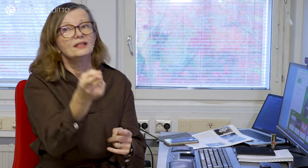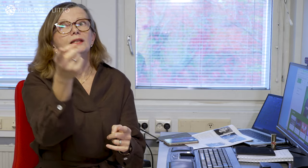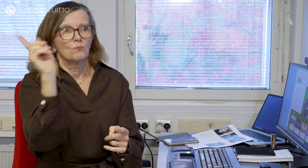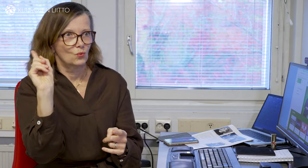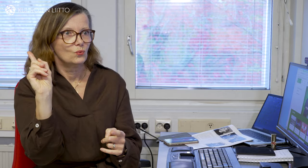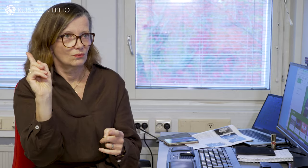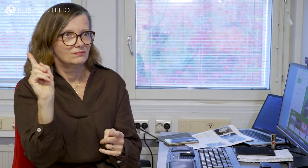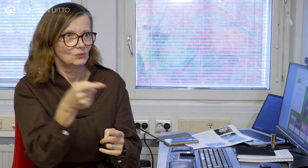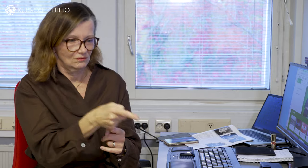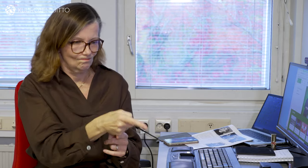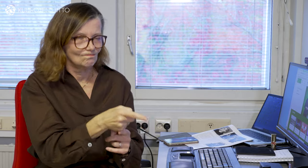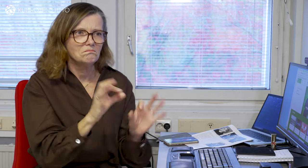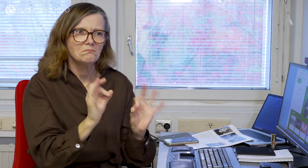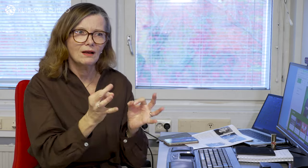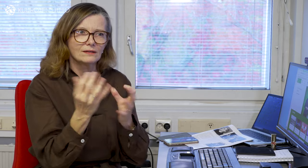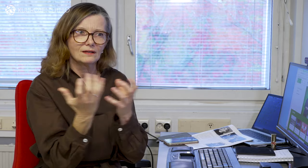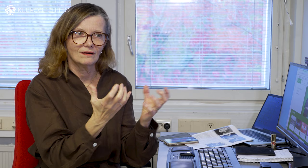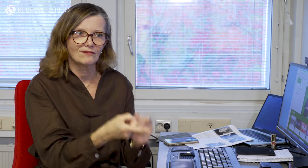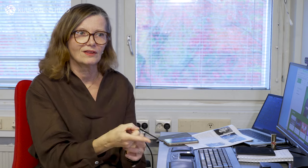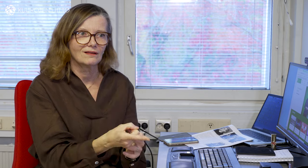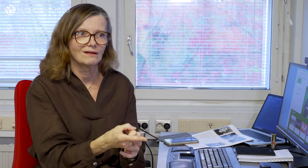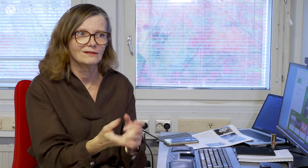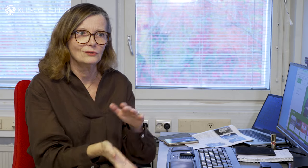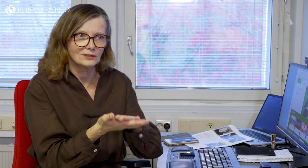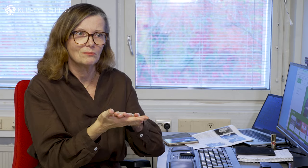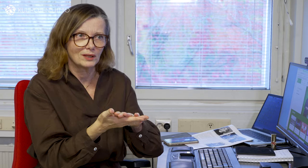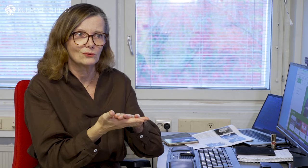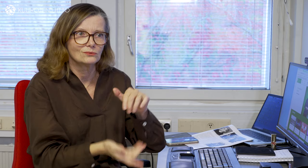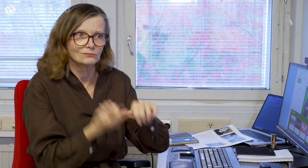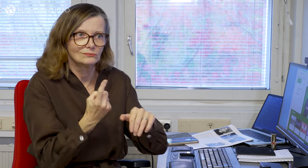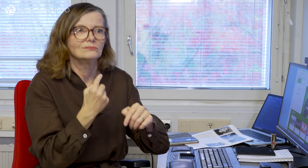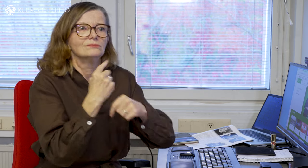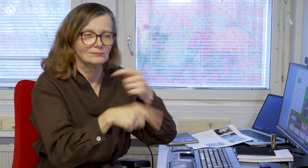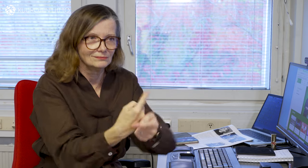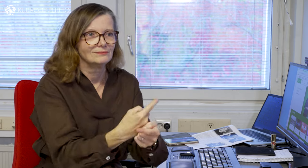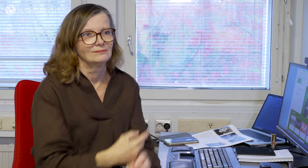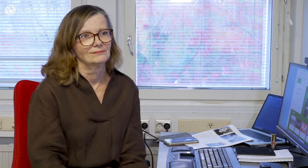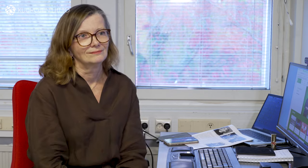Viittomakielisen yhteisön tarve oli pohjana toimintamme käynnistymiselle.